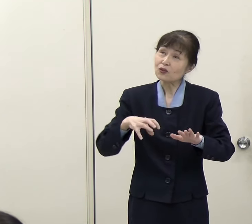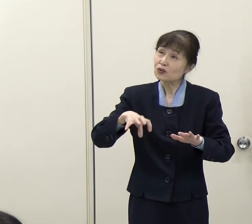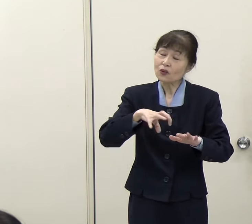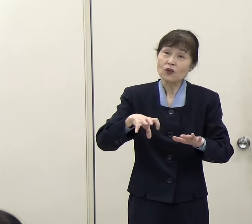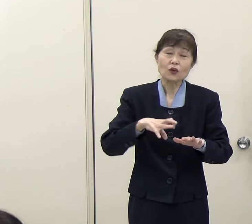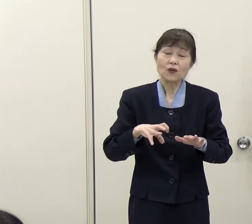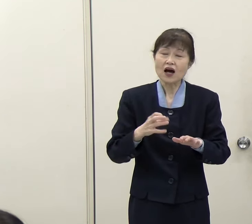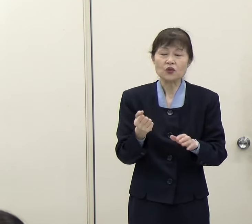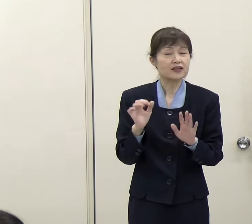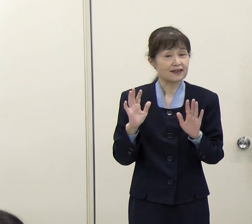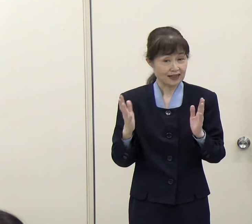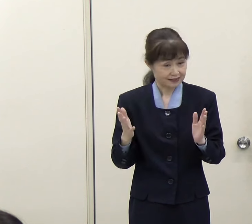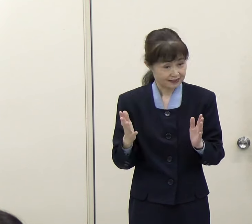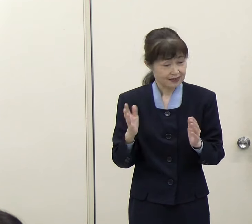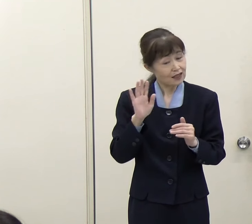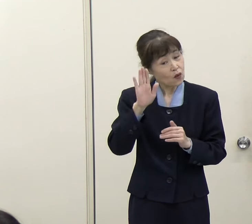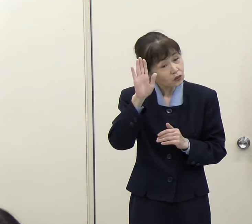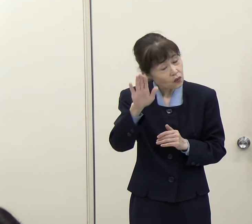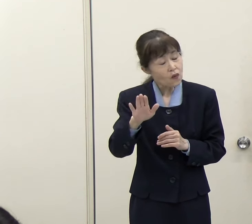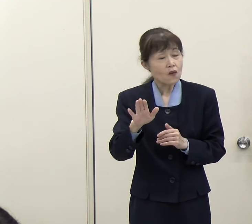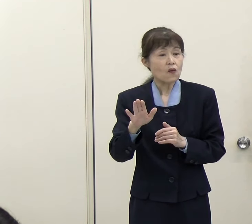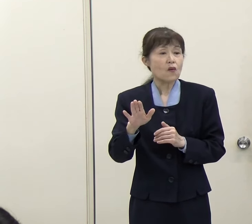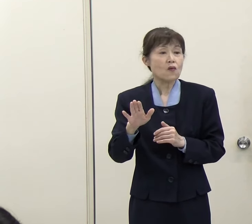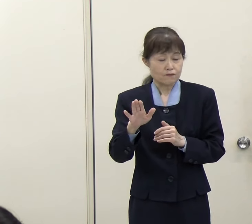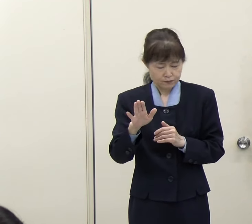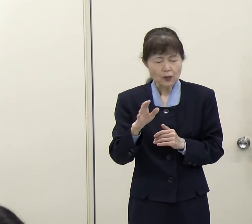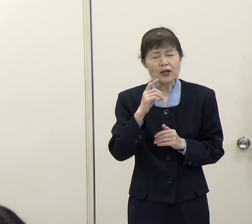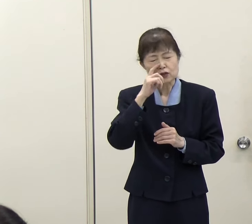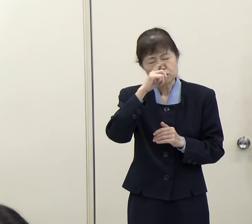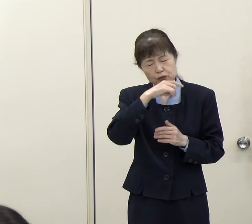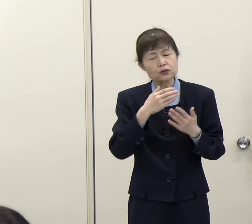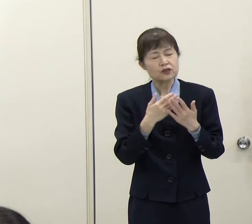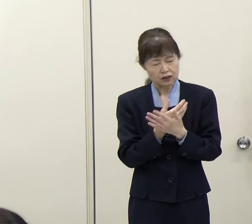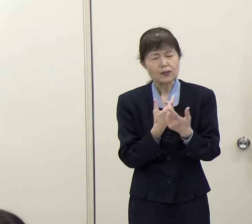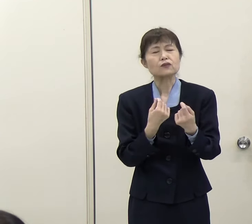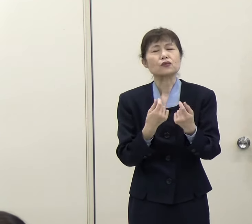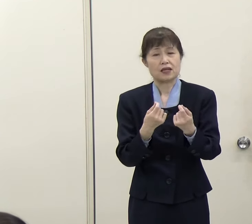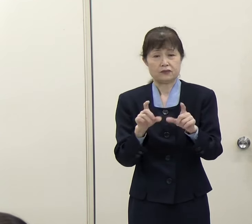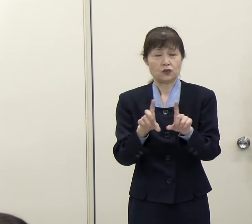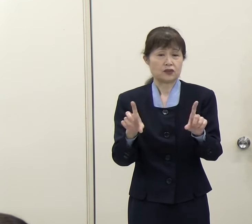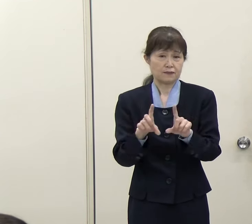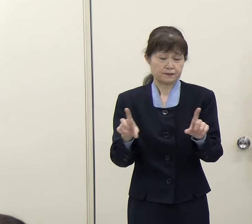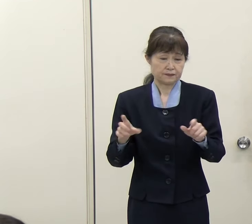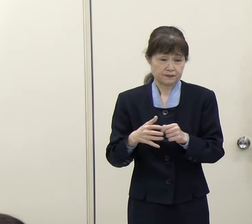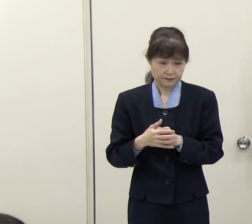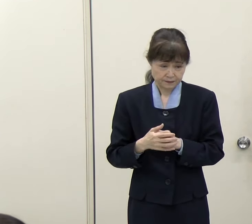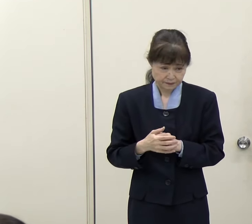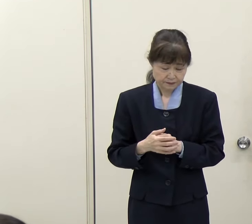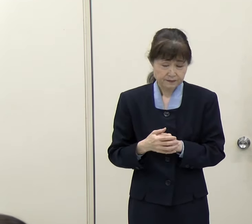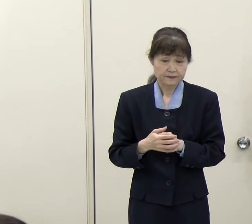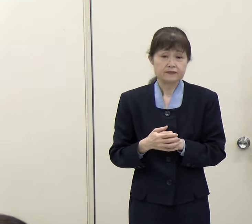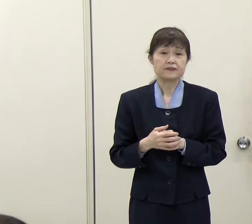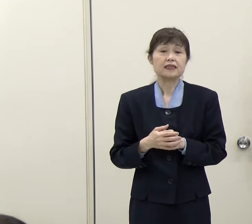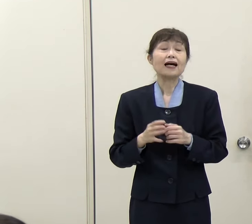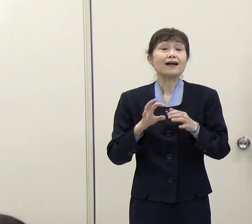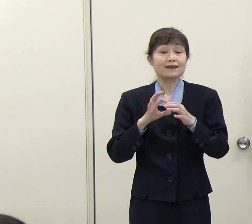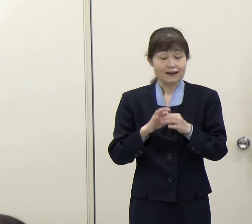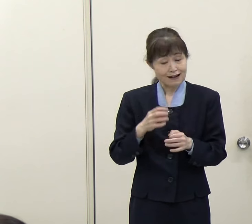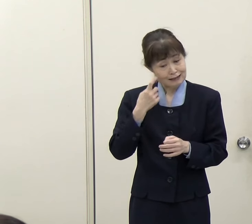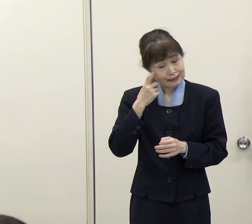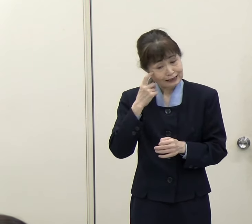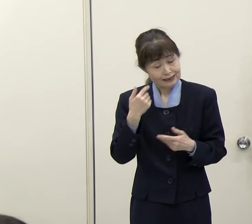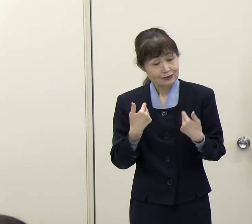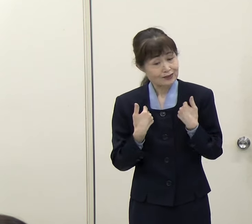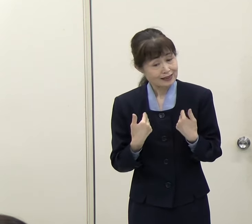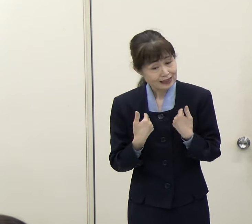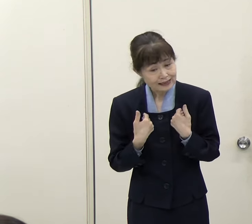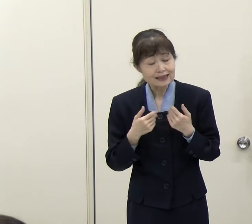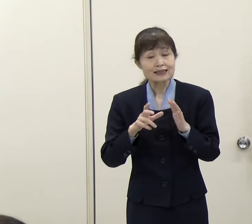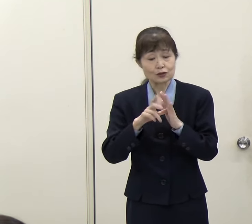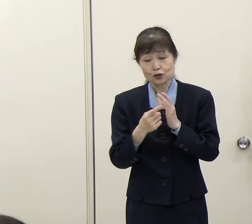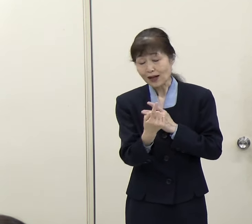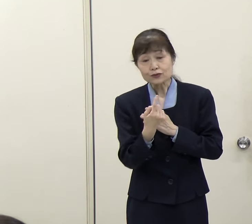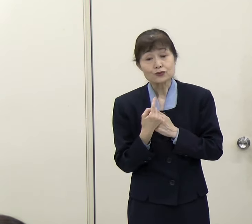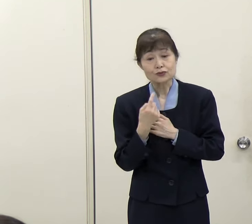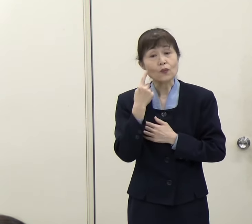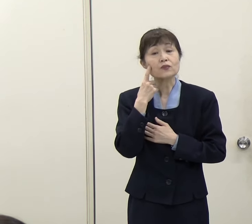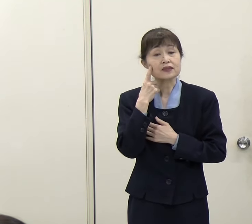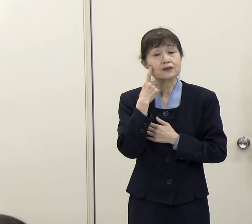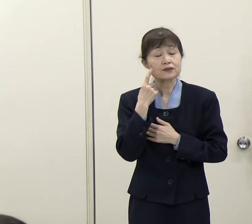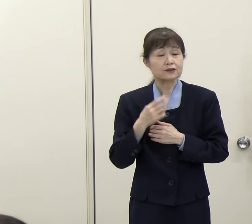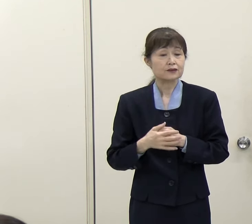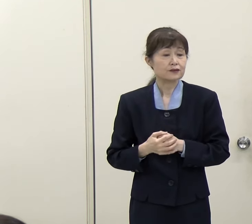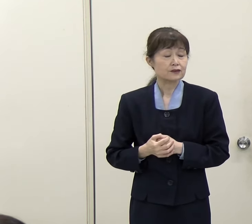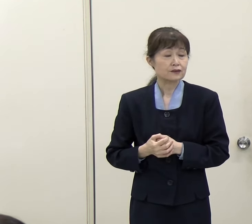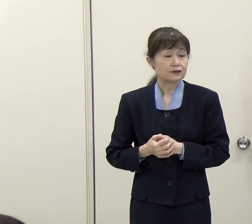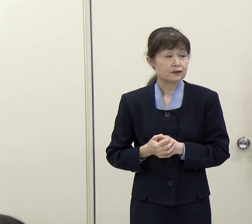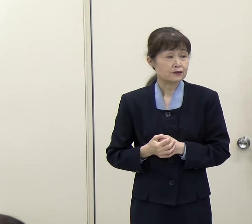今後やはり老朽化というのは当然進んでまいりますので、それについて検討する時期が来るだろうと思っています。